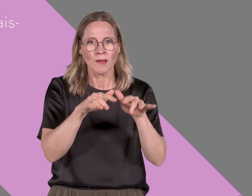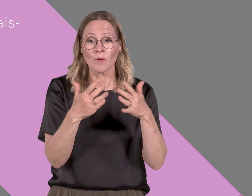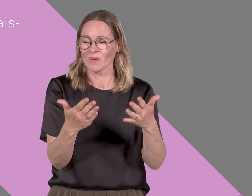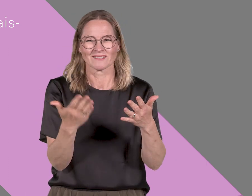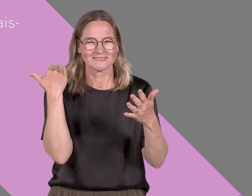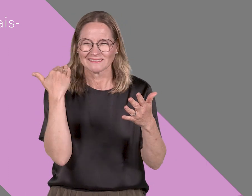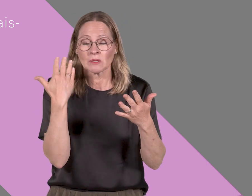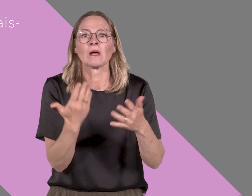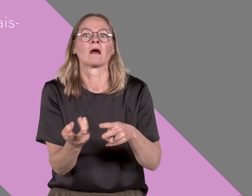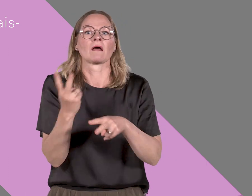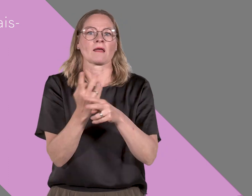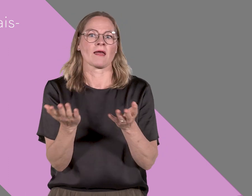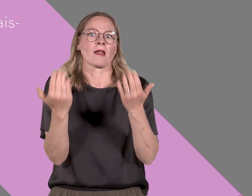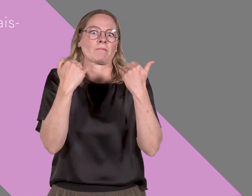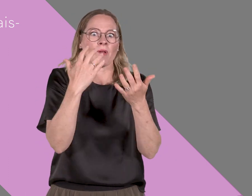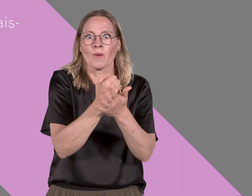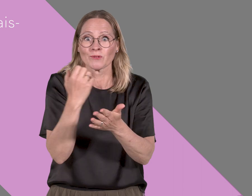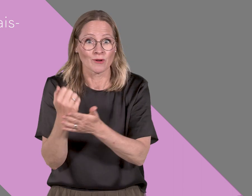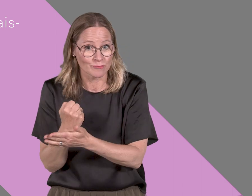on aiempaa helpompi löytää hakukoneilla.